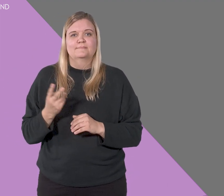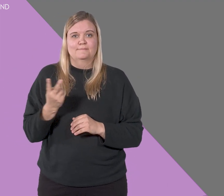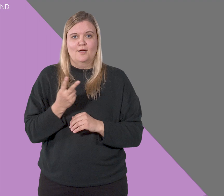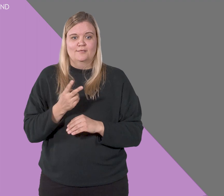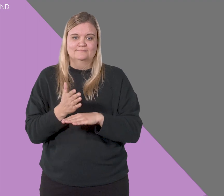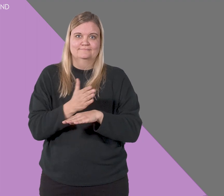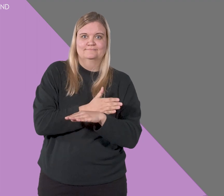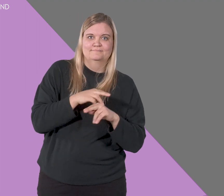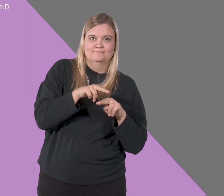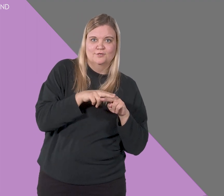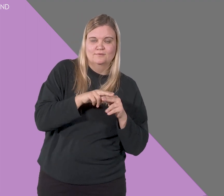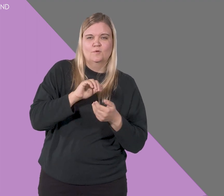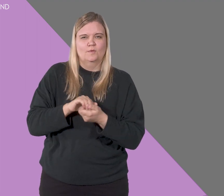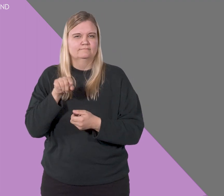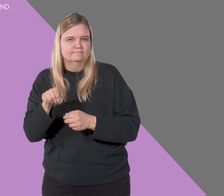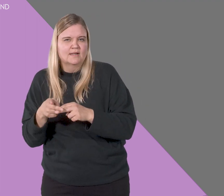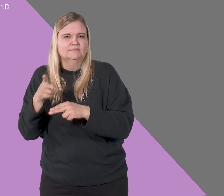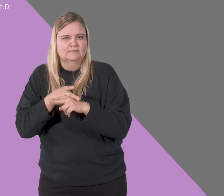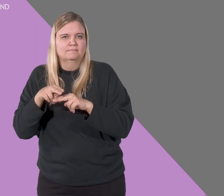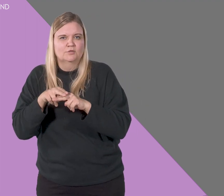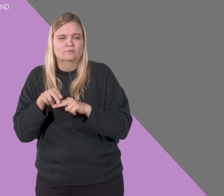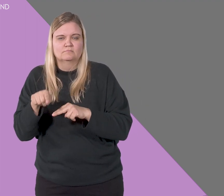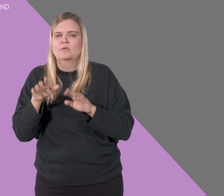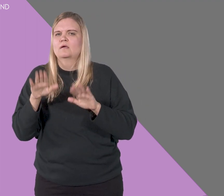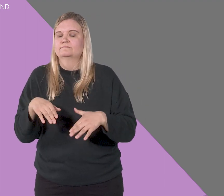På både världskongressen och i generalförsamlingen behandlades -